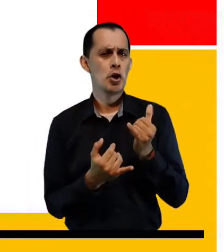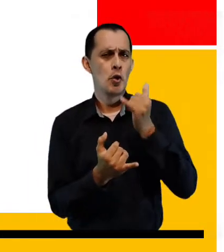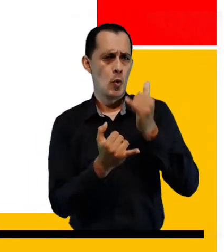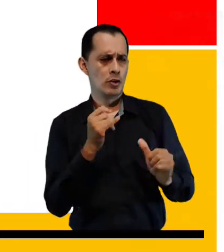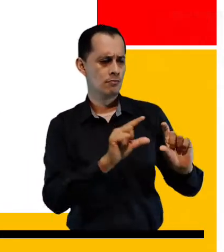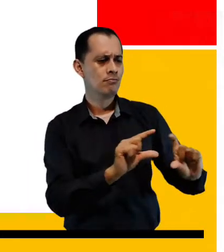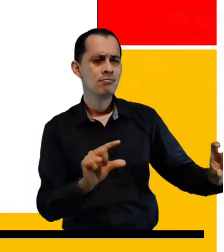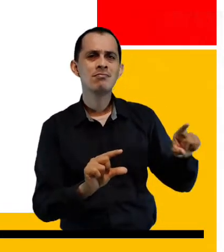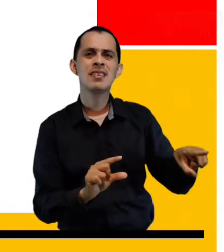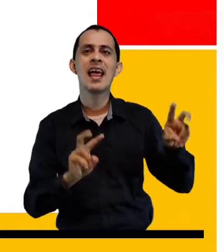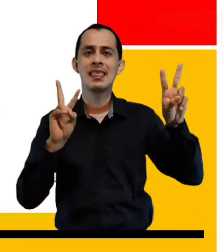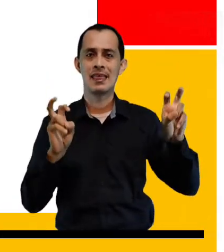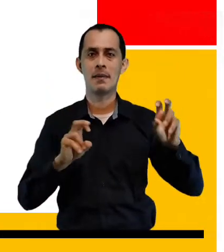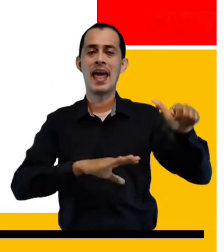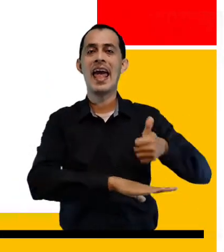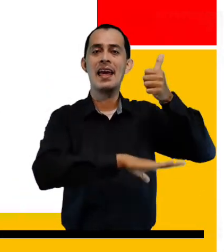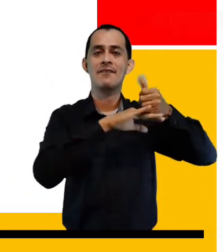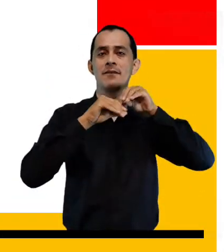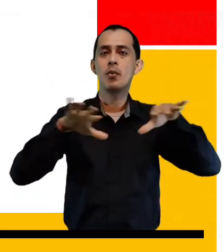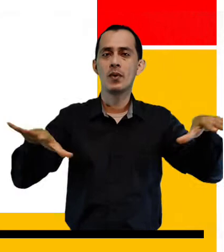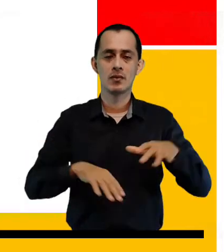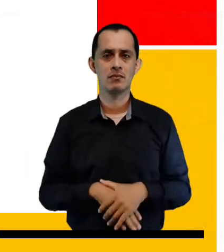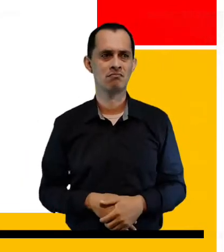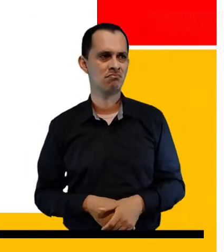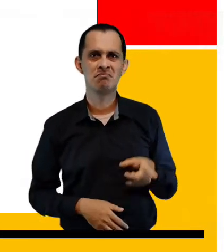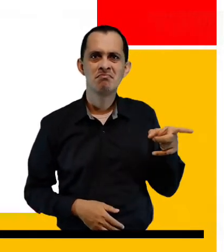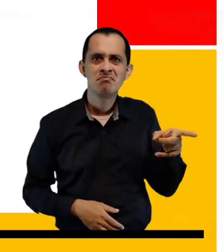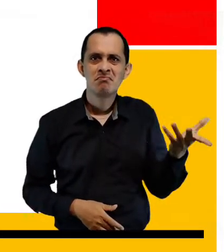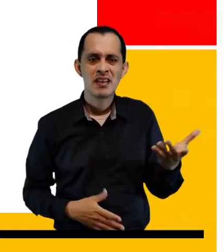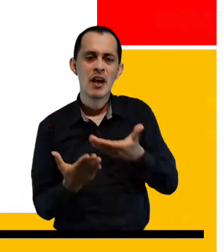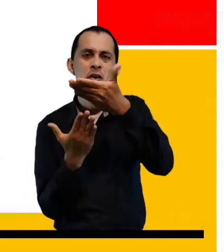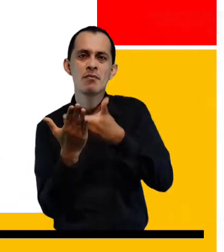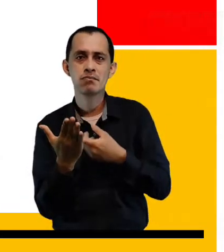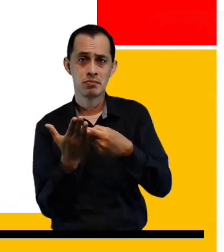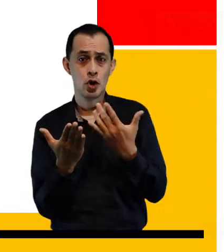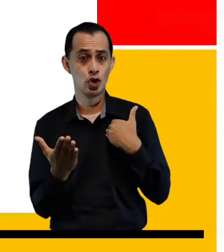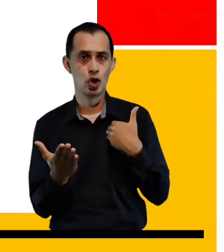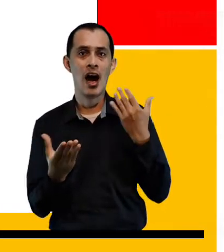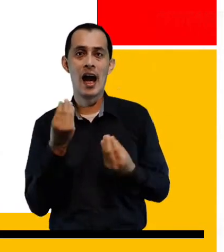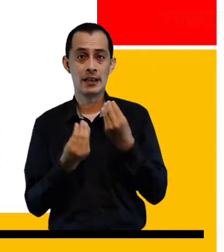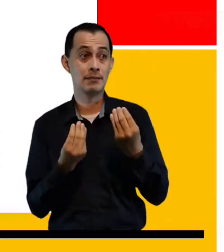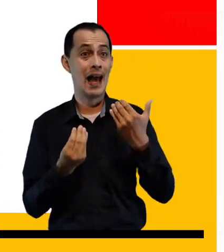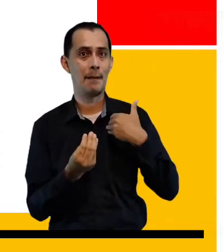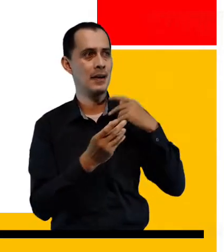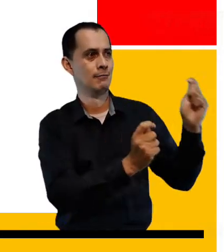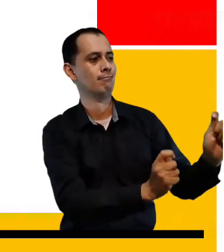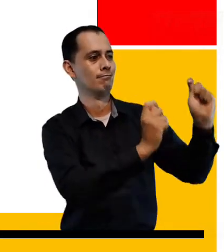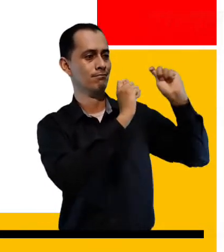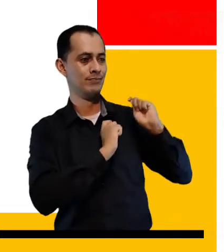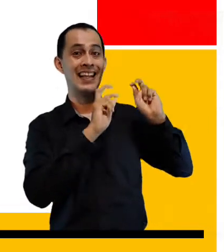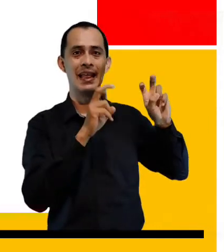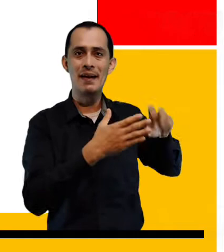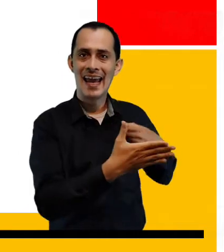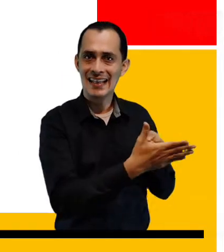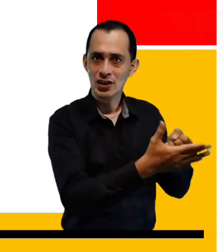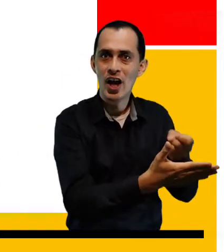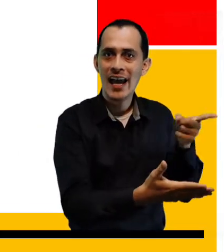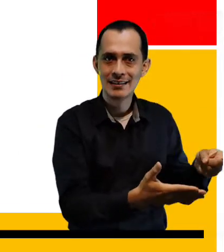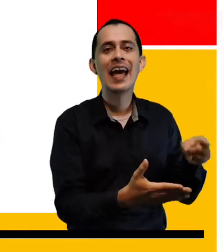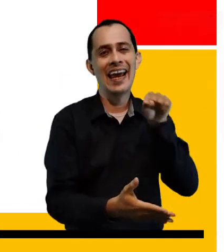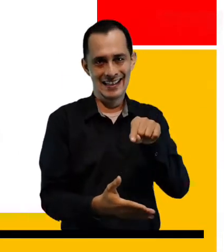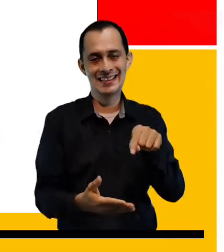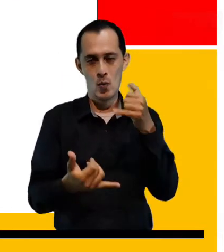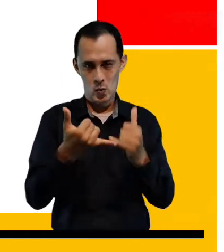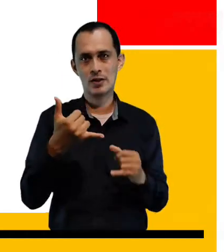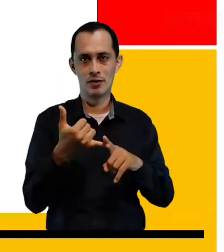al cual se accede una vez uno tiene un cargo de responsabilidad de gestión. Al final de la última